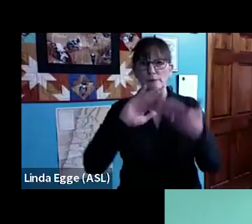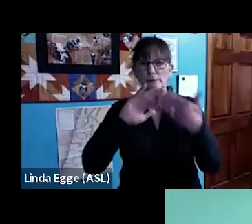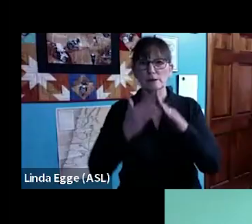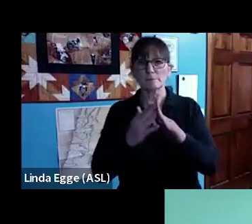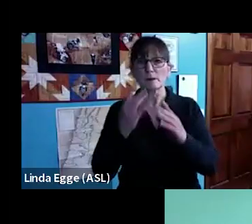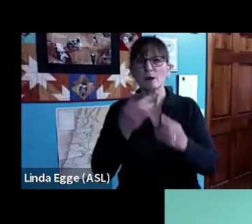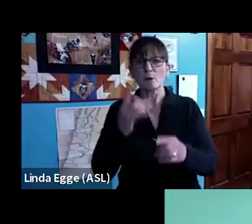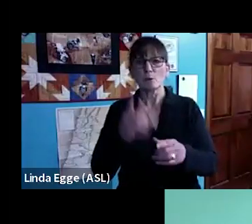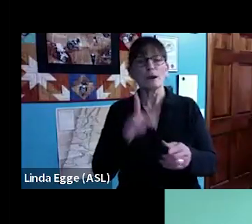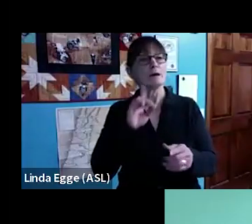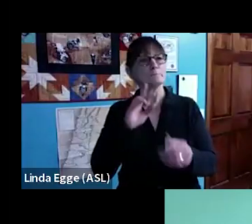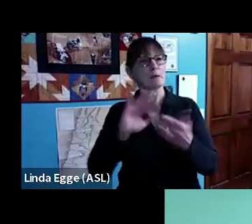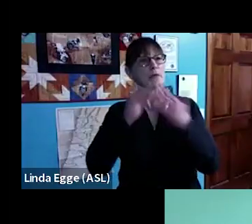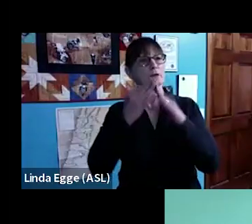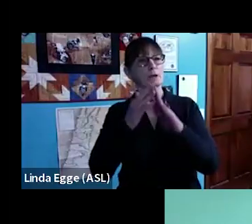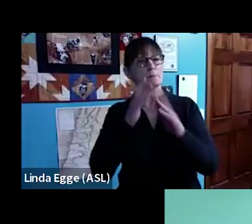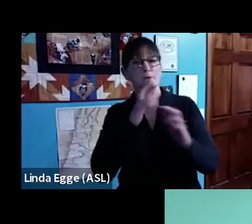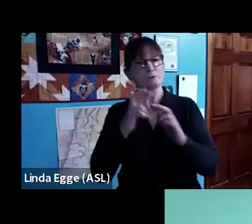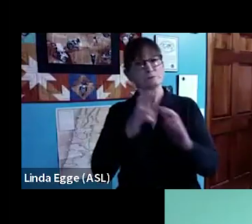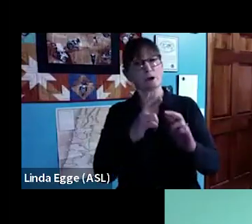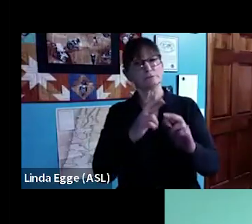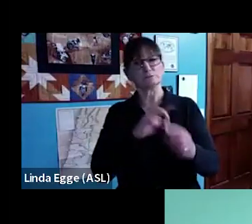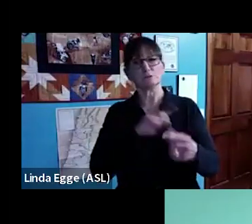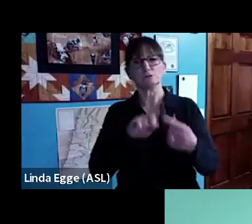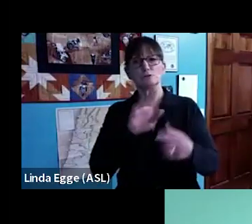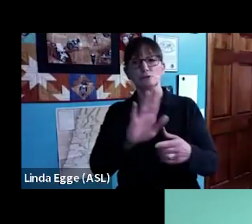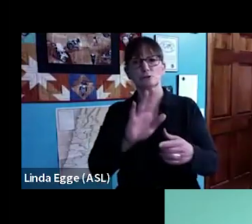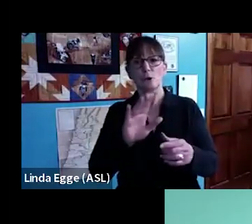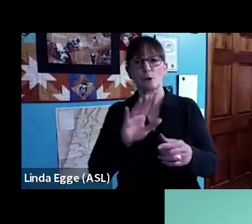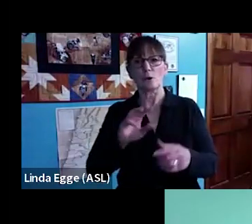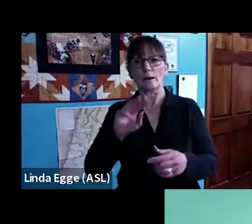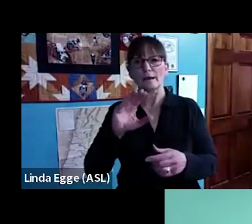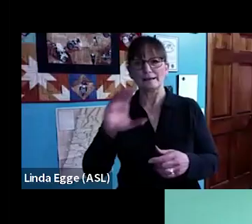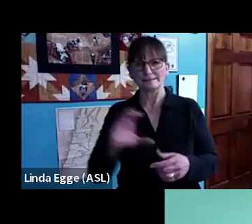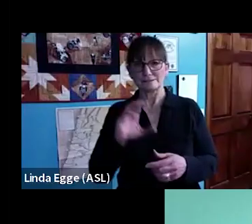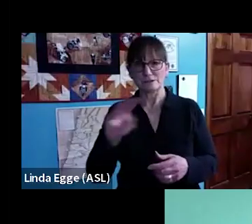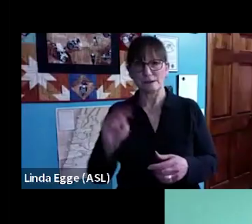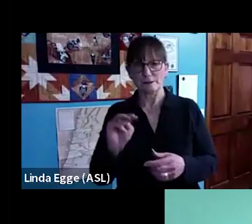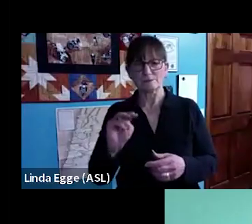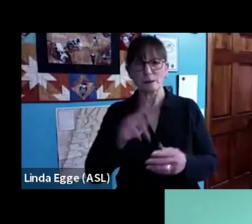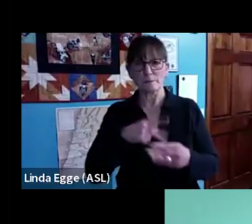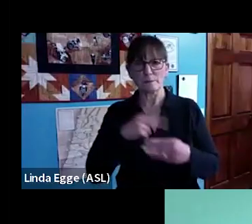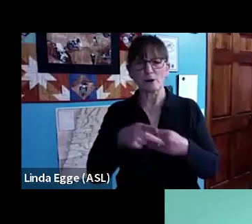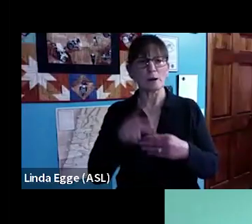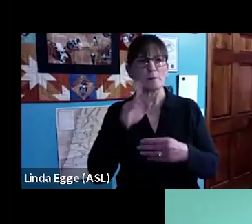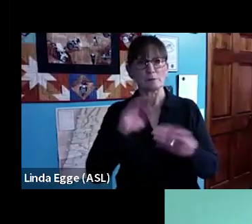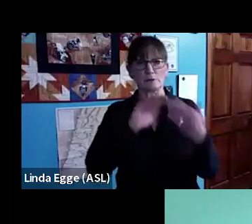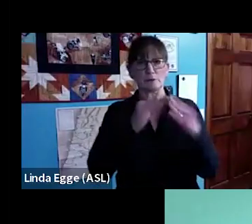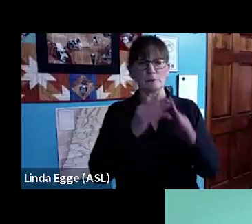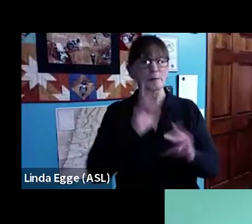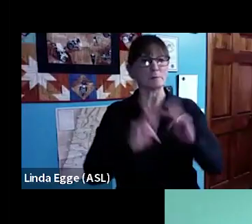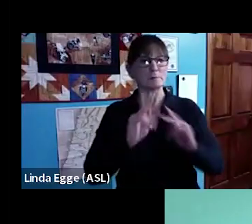Sobre la cuenta de Mi Seguridad Social, pero creo que eso también lo lleva de vuelta a donde puedes llamar a tu oficina